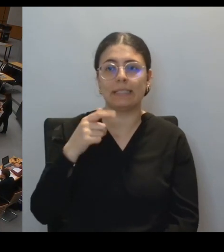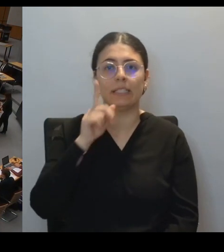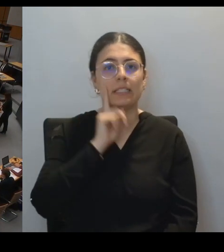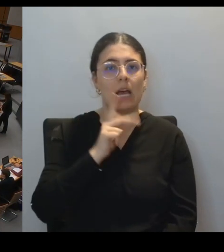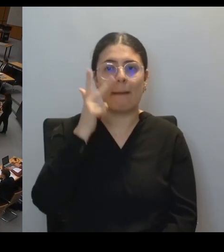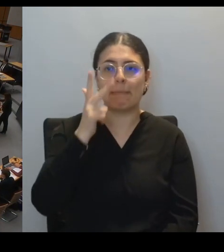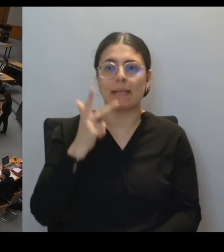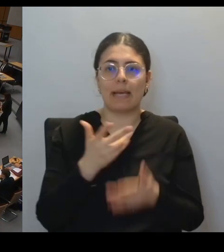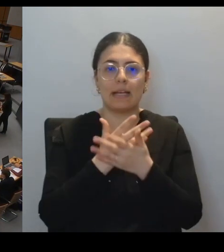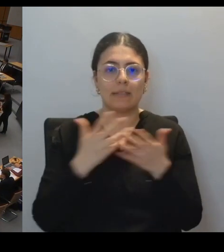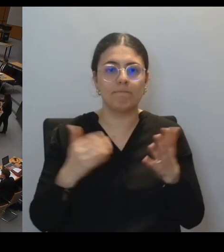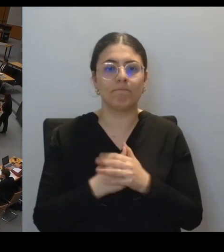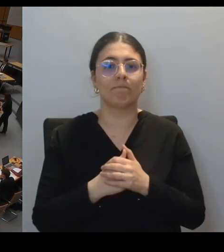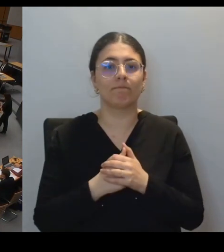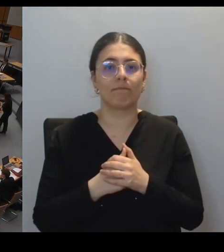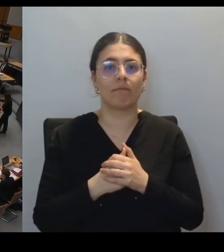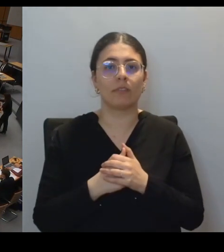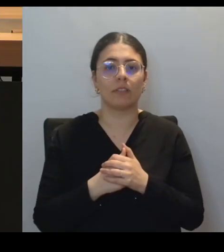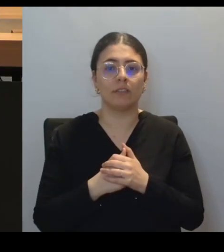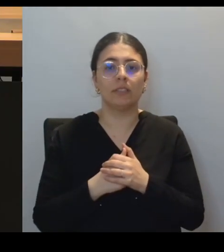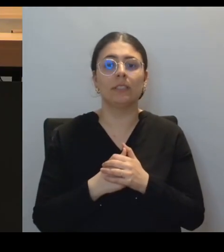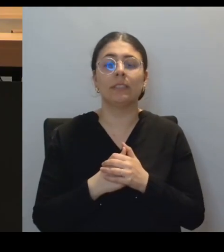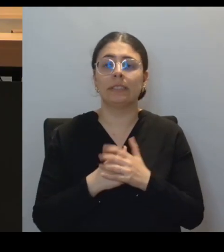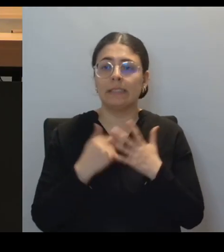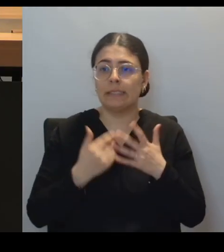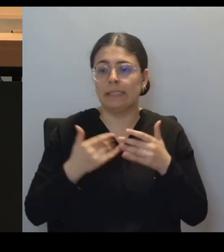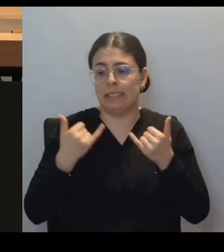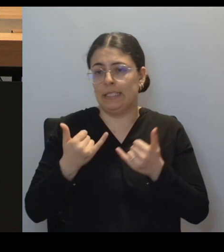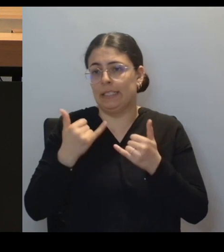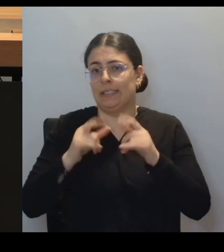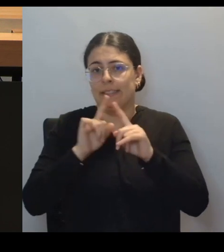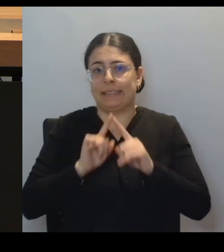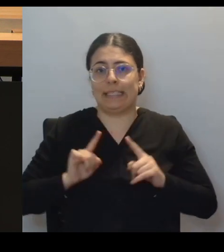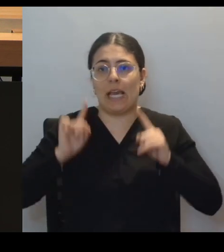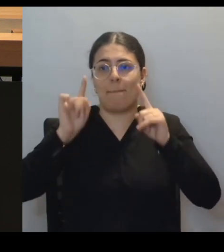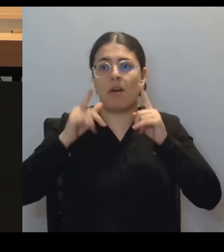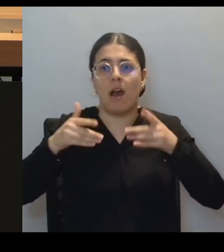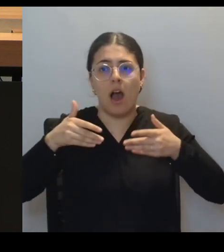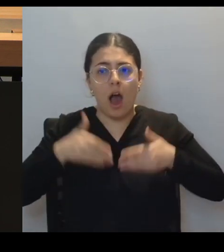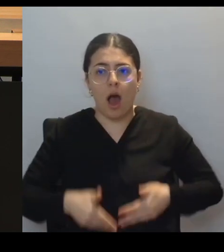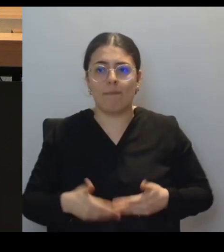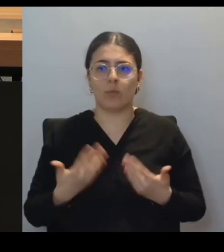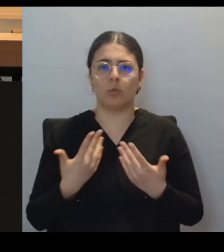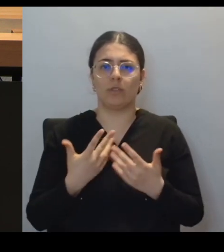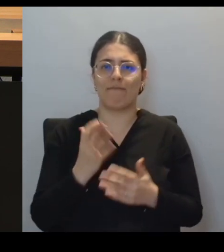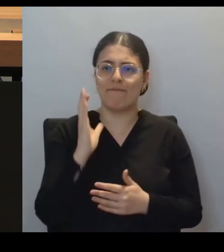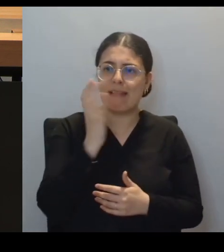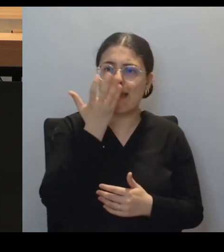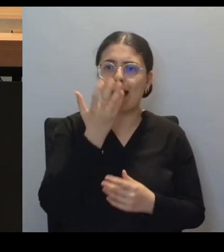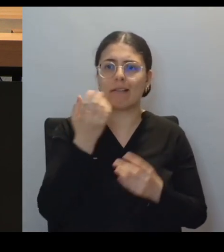sie verdeckt oder nicht, auseinandersetzen müssen, steht außer Frage. Und es ist unerlässlich, besonders